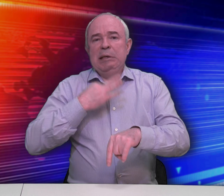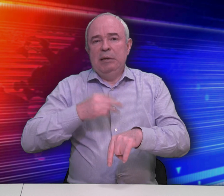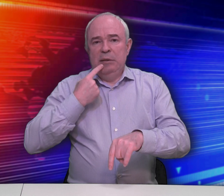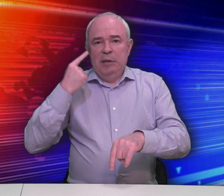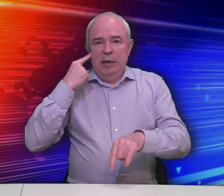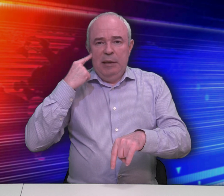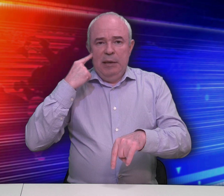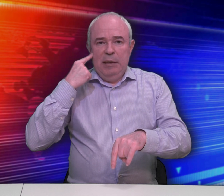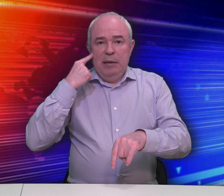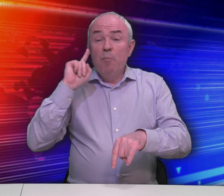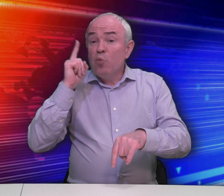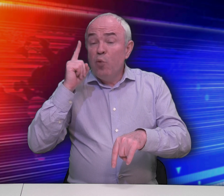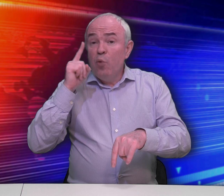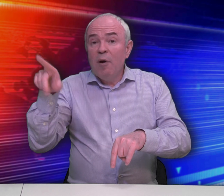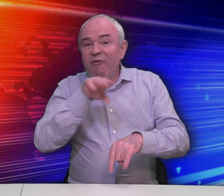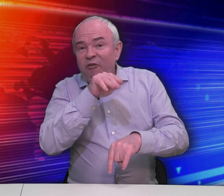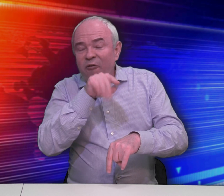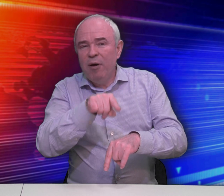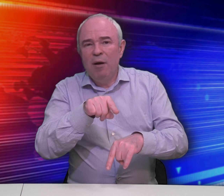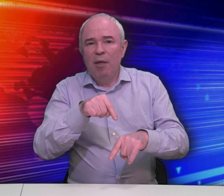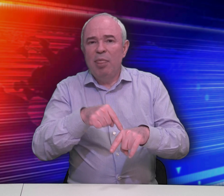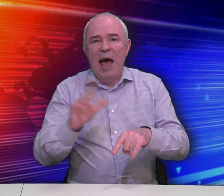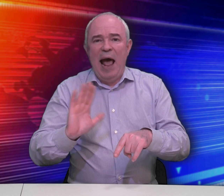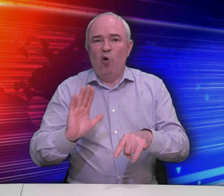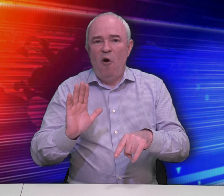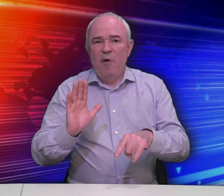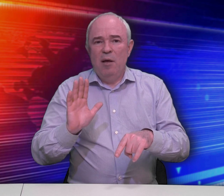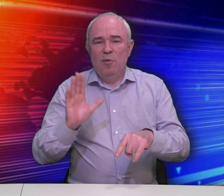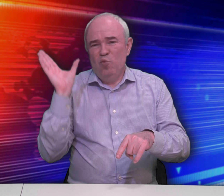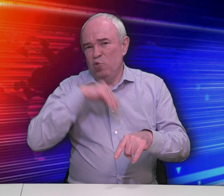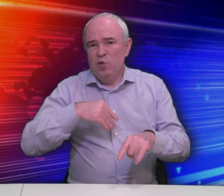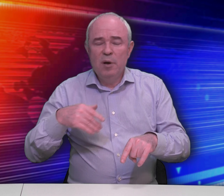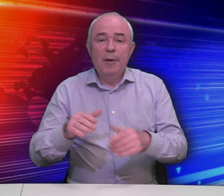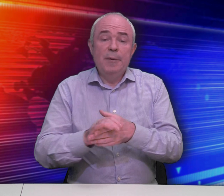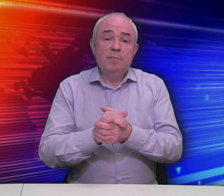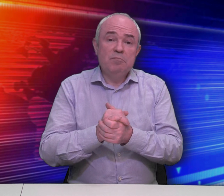что сын был глухой, так как он не реагировал на звуки.